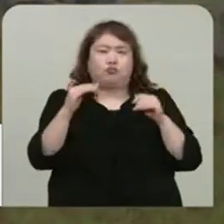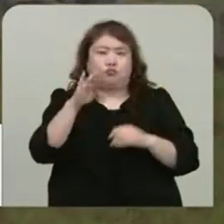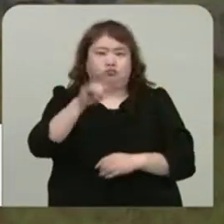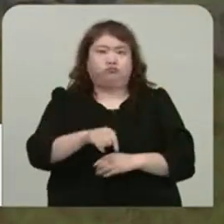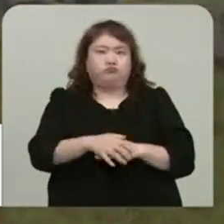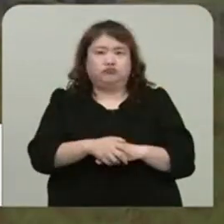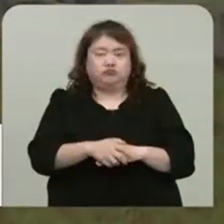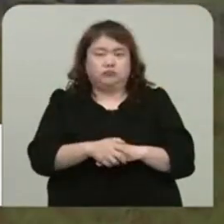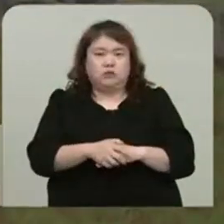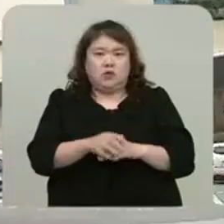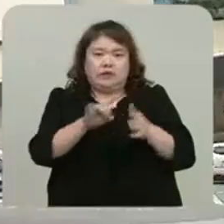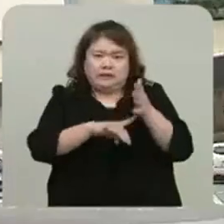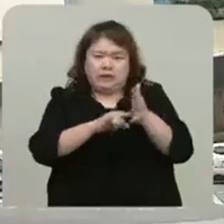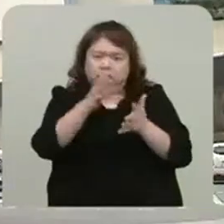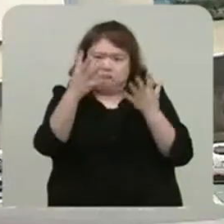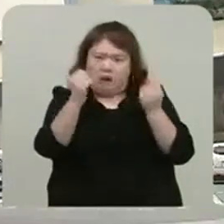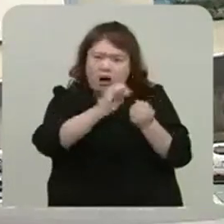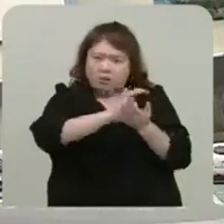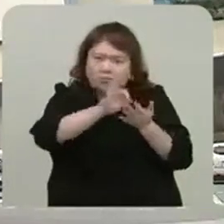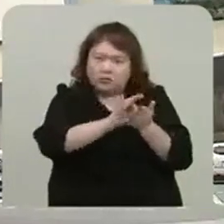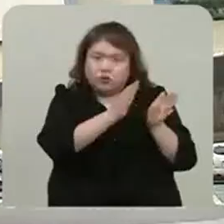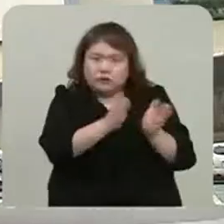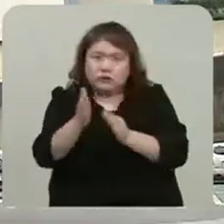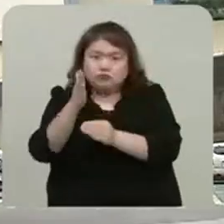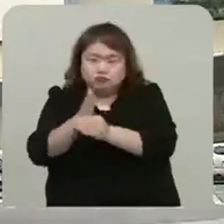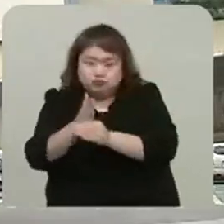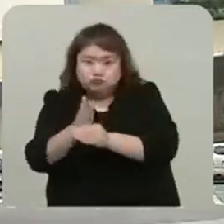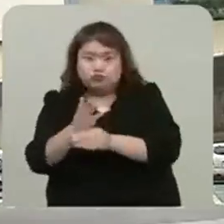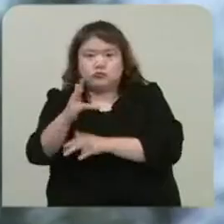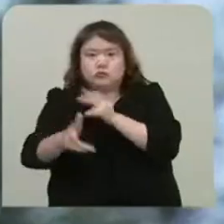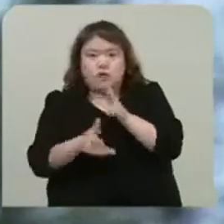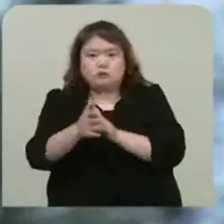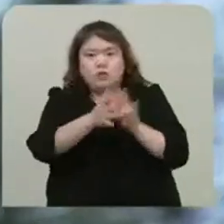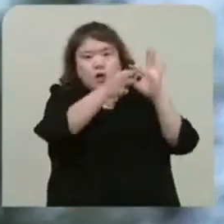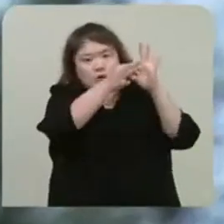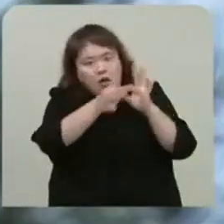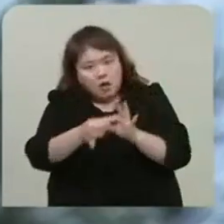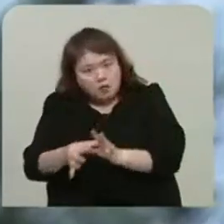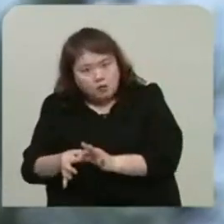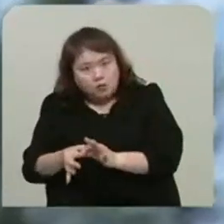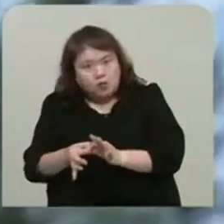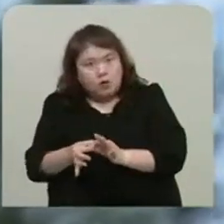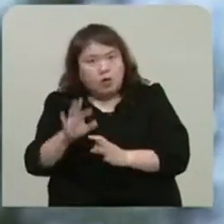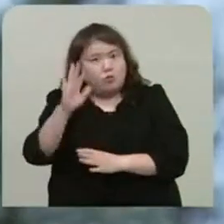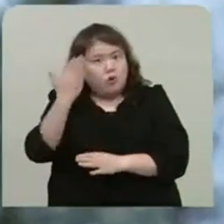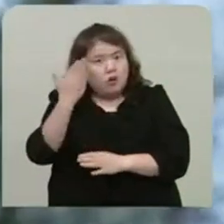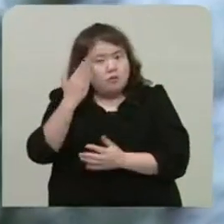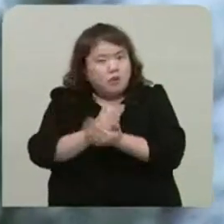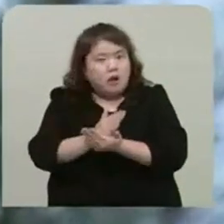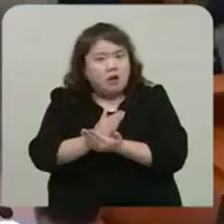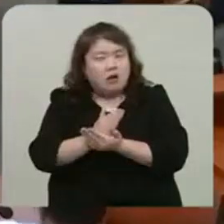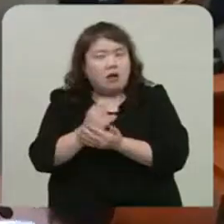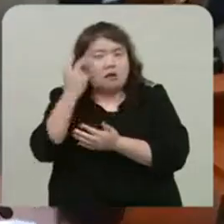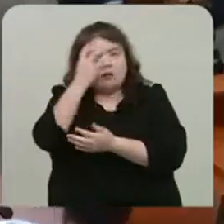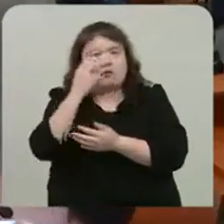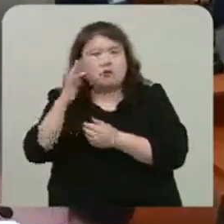막대한 세금을 들여 진행 중인 국책 사업을 계속 추진해야 할지 살피 겠다는 이례적인 상황이 벌어지고 있습니다.